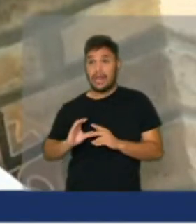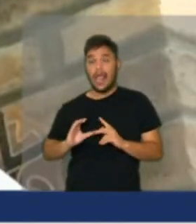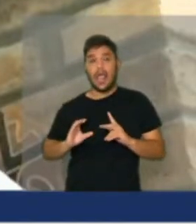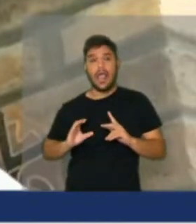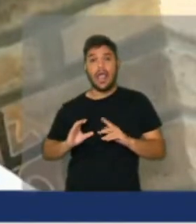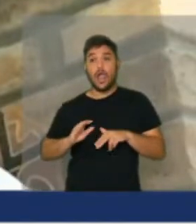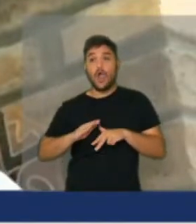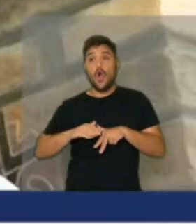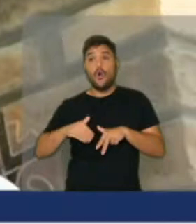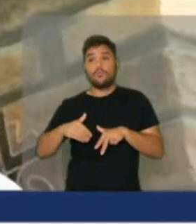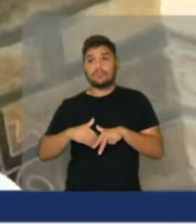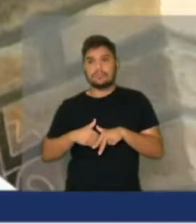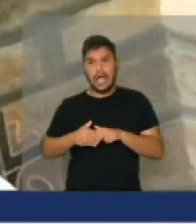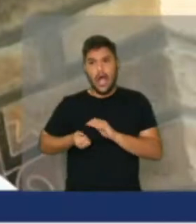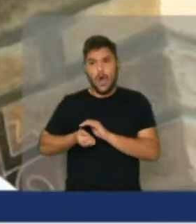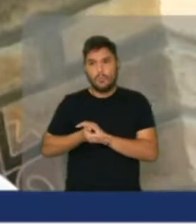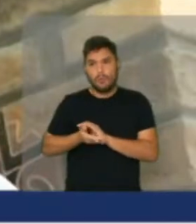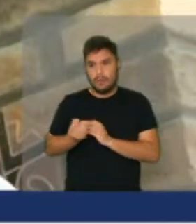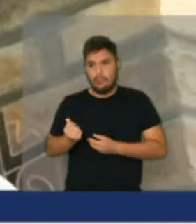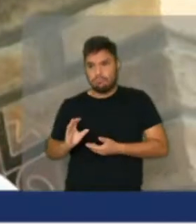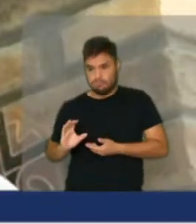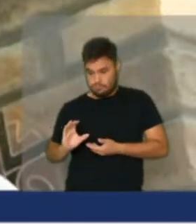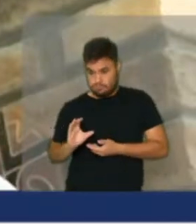E QUEREM ESCONDER ESSE DINHEIRO QUE GANHARAM. QUEREM